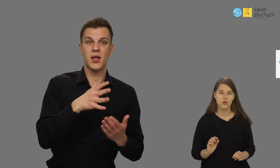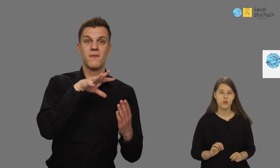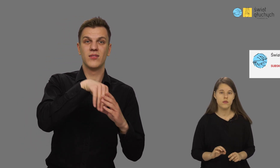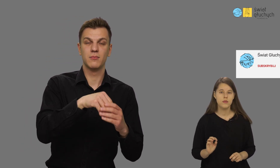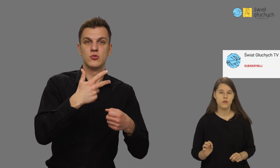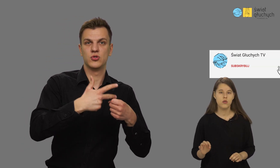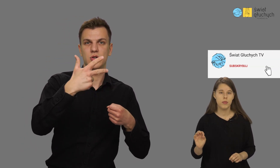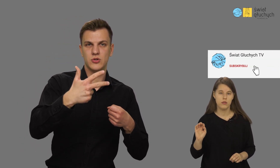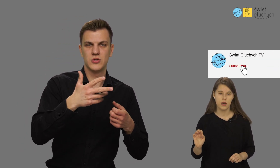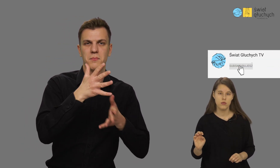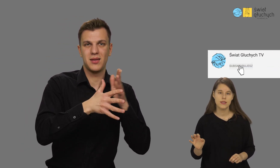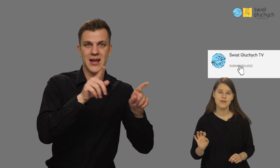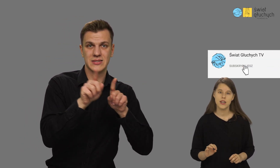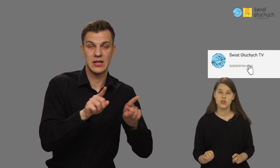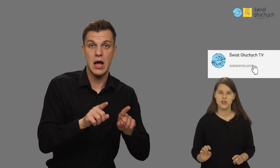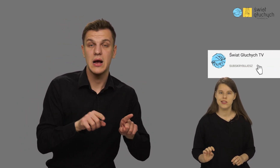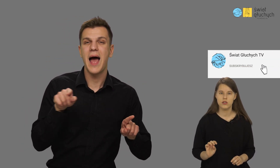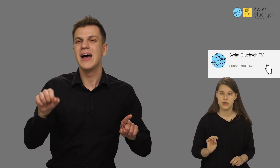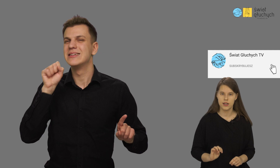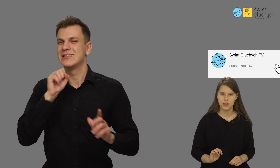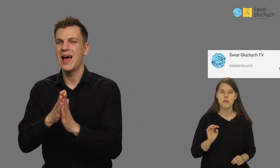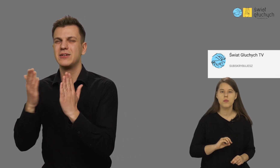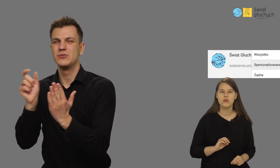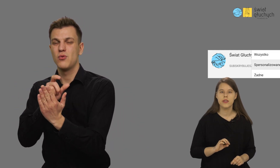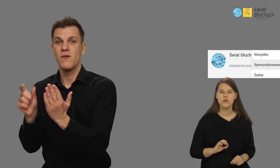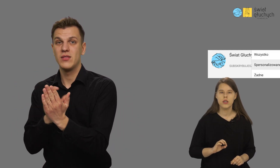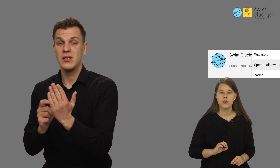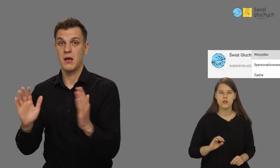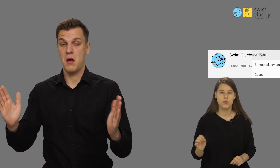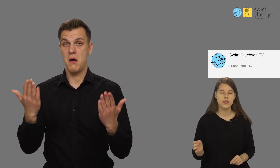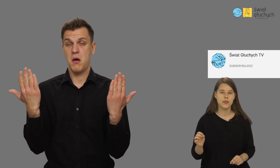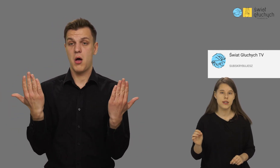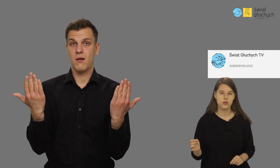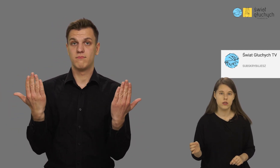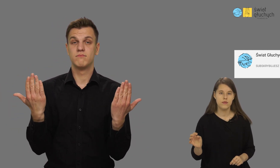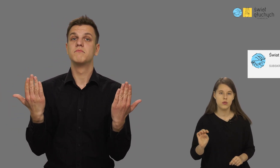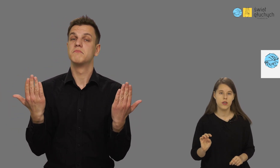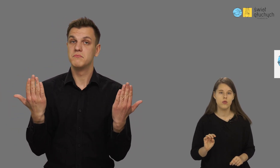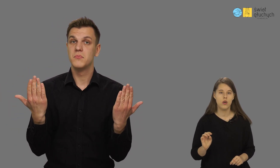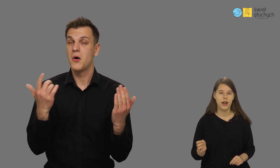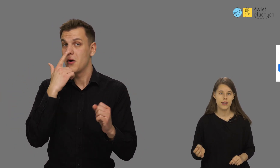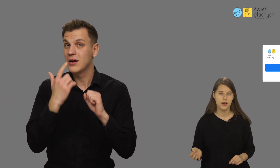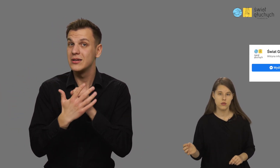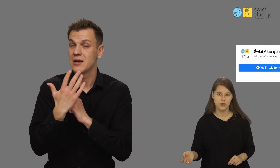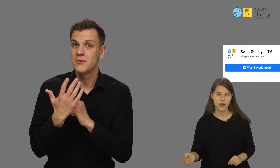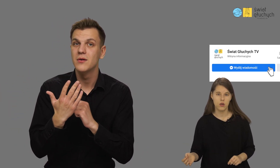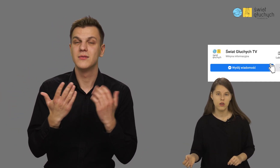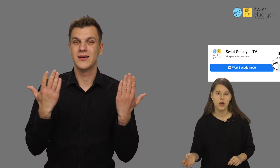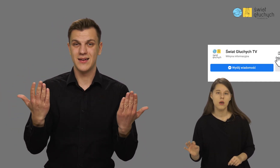w korpusowym słowniku PJM zawiera 33 znaki. Po porównaniu ich z opisem znalezionym w słowniku Hollaka i Jagodzińskiego,